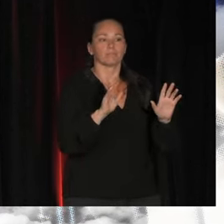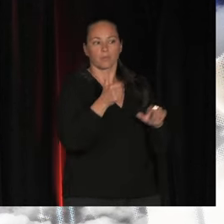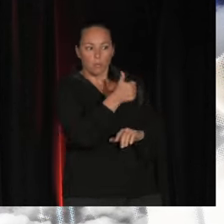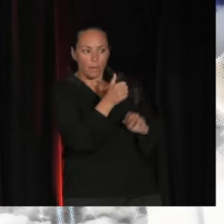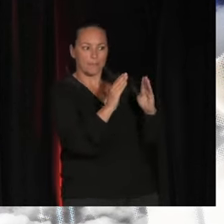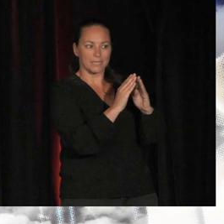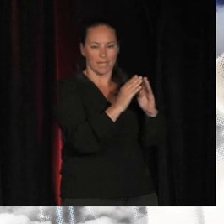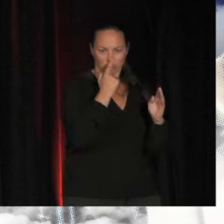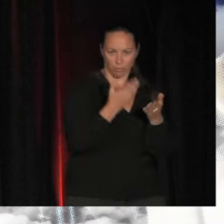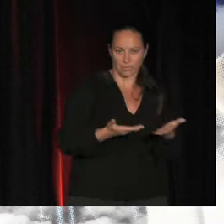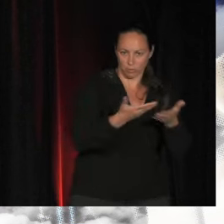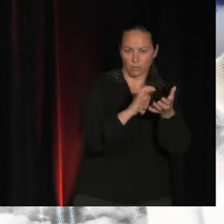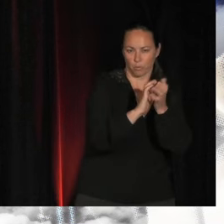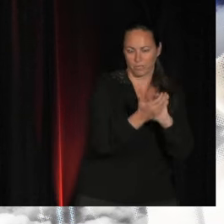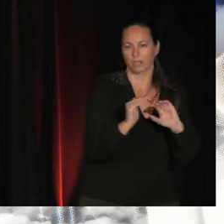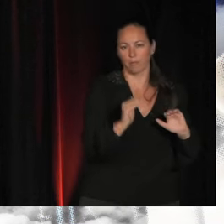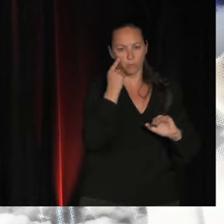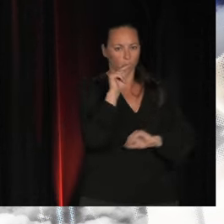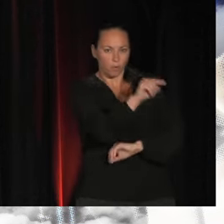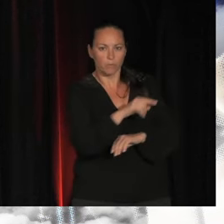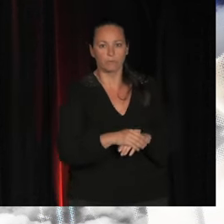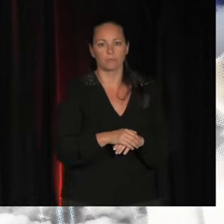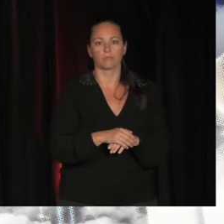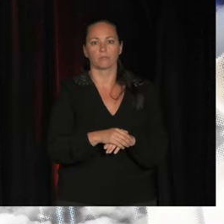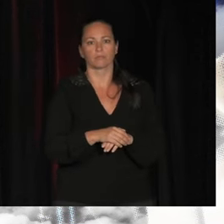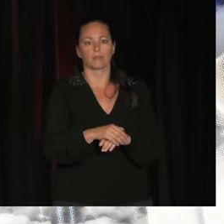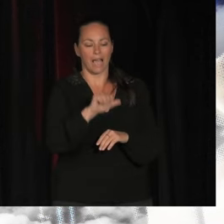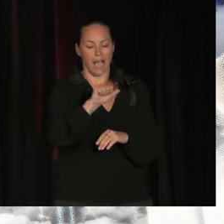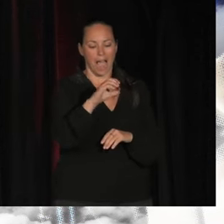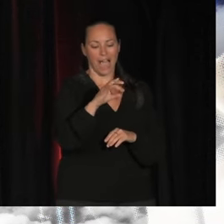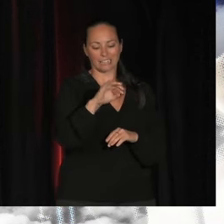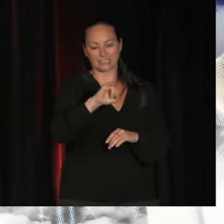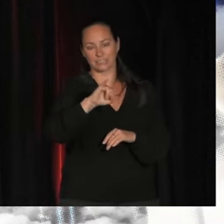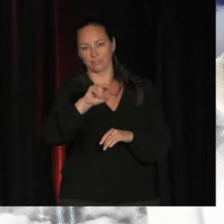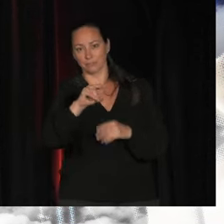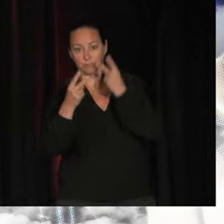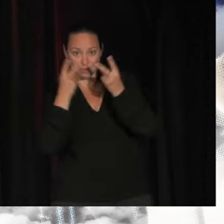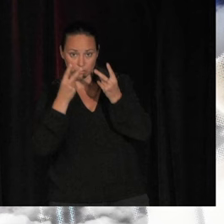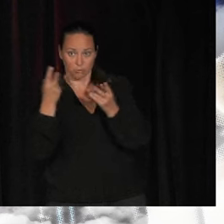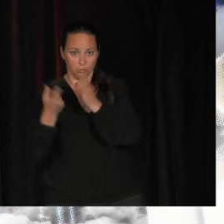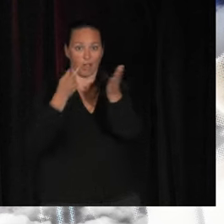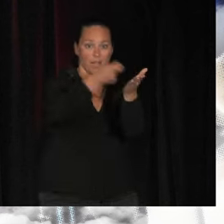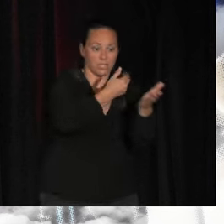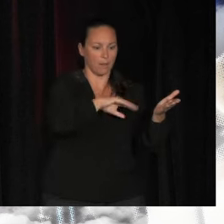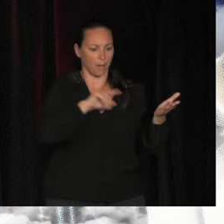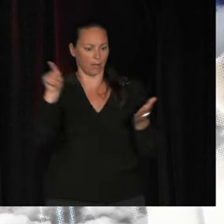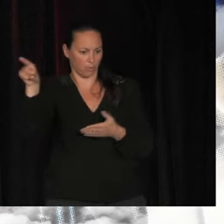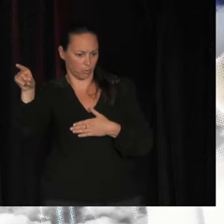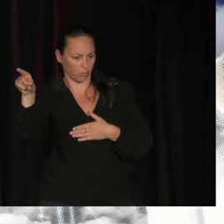dans une situation compliquée, Blizzard aujourd'hui. Il y a le rachat d'Activision/Blizzard par Microsoft qui est bientôt fait. Ça y est, là, c'est plié, d'ici quelques semaines,